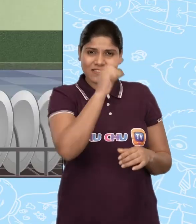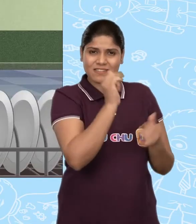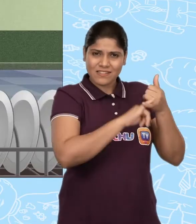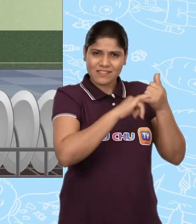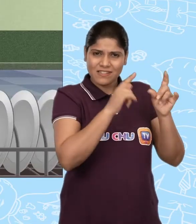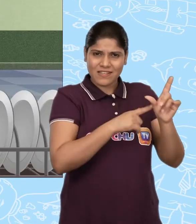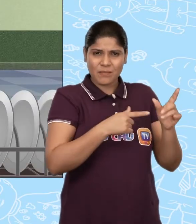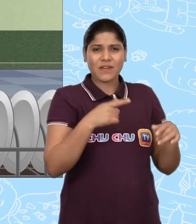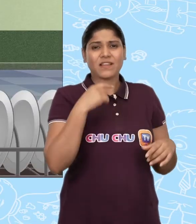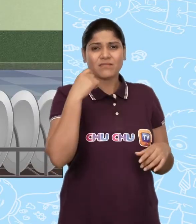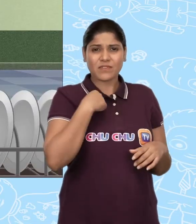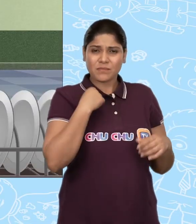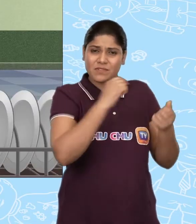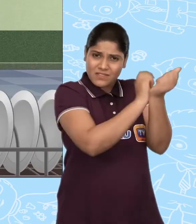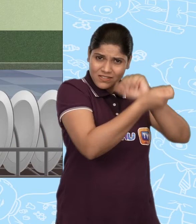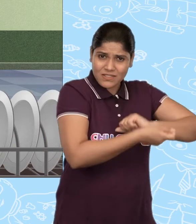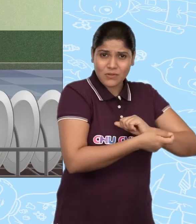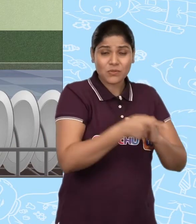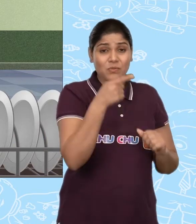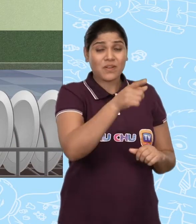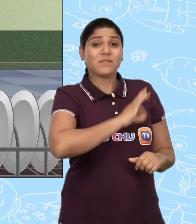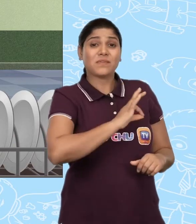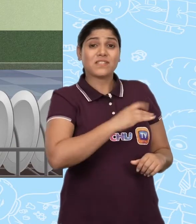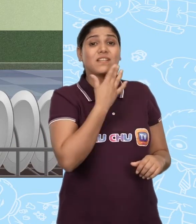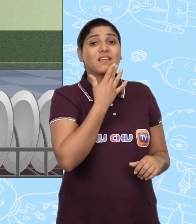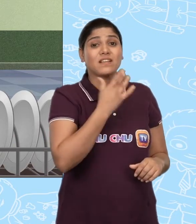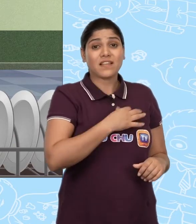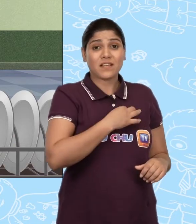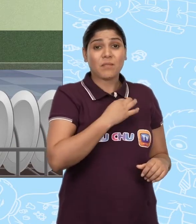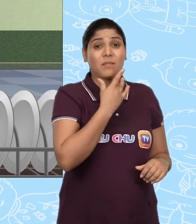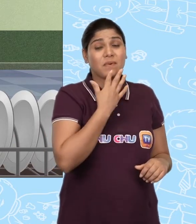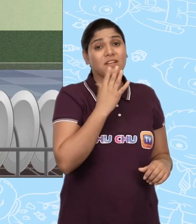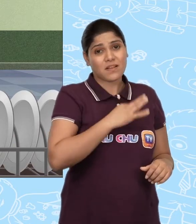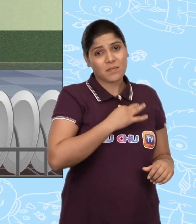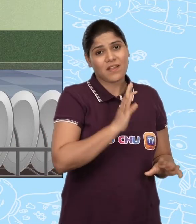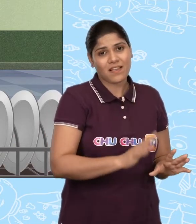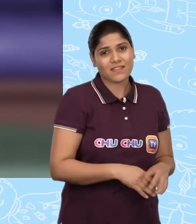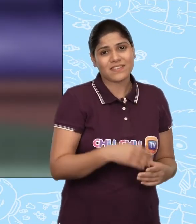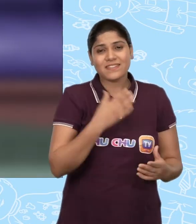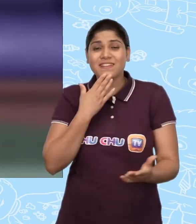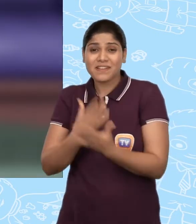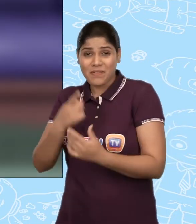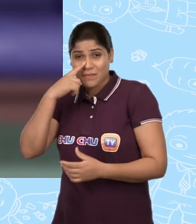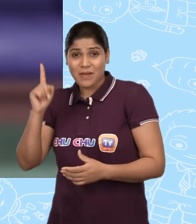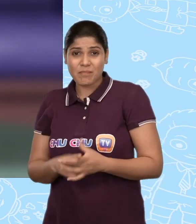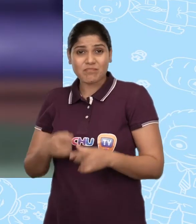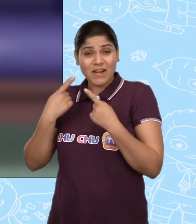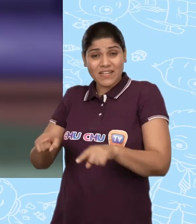Cussly अपने कपड़े बदल लो। तुम्हारी पसंद के ही कपड़े हैं धन्यवाद् माँ